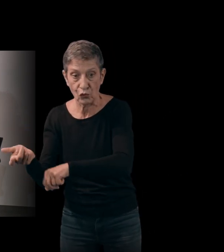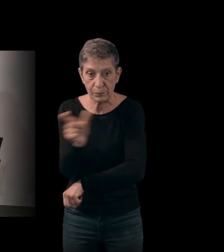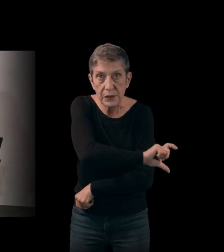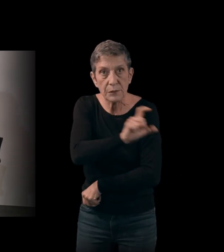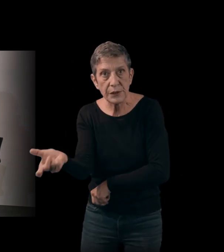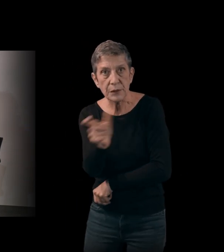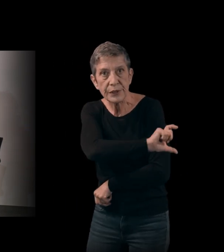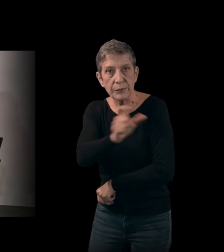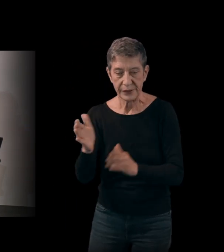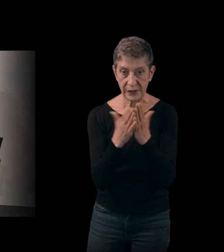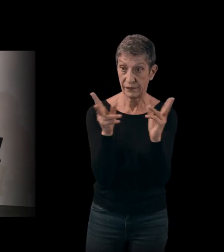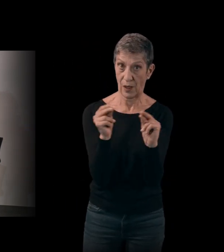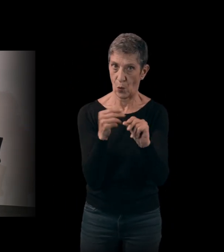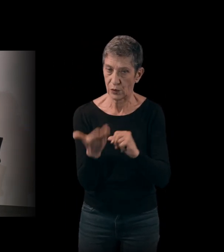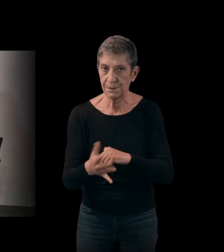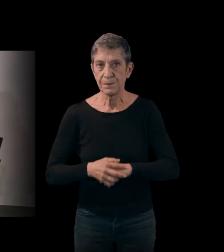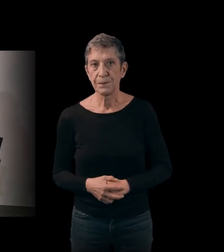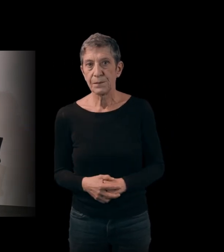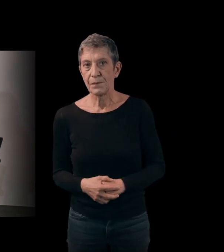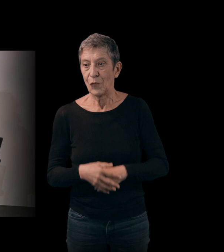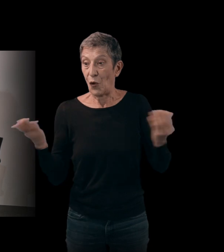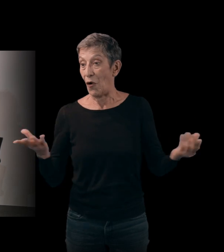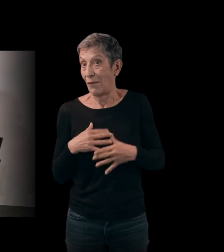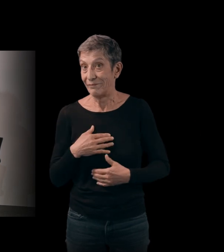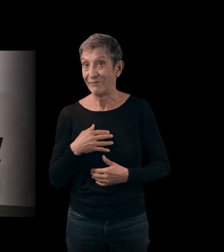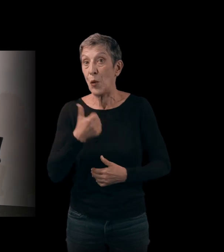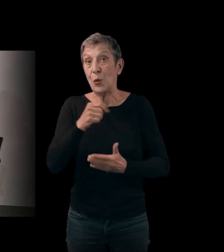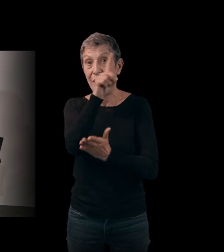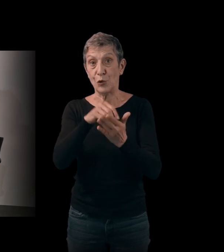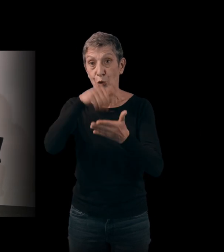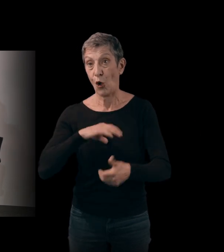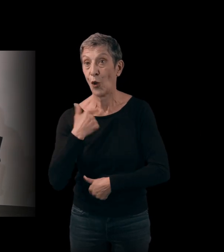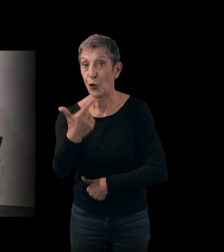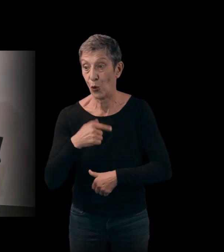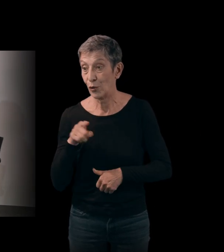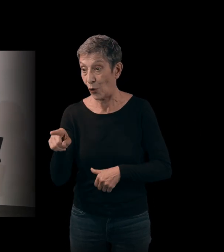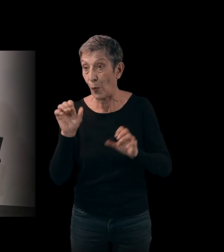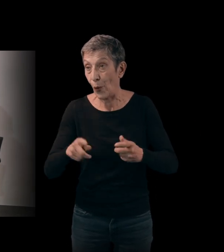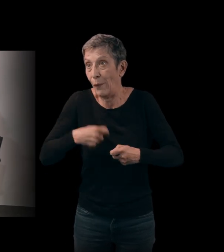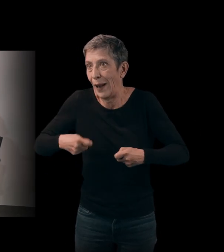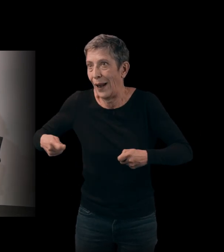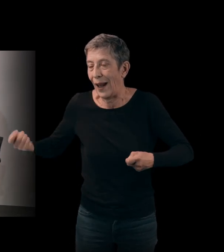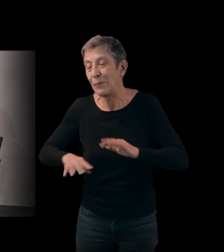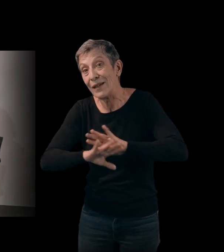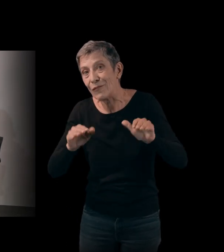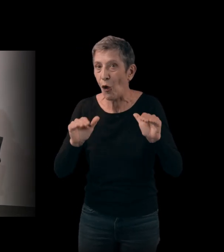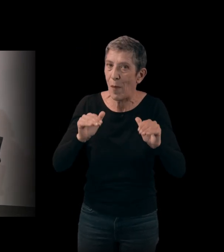Voilà, deux questions dans l'une. De quoi parler un moment, je pense, mais c'est nécessaire pour démarrer.